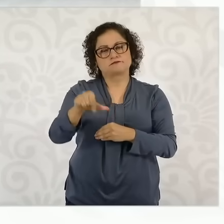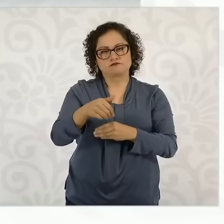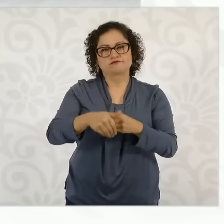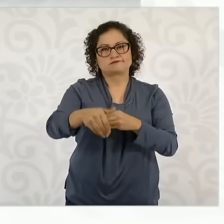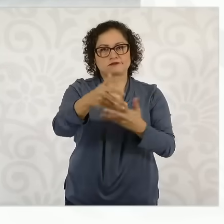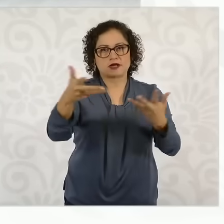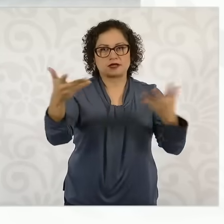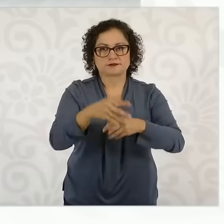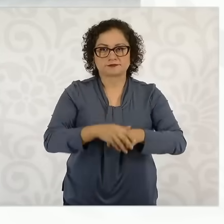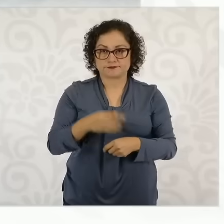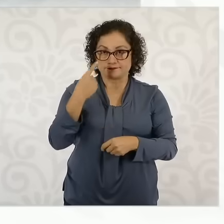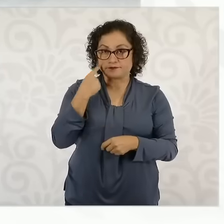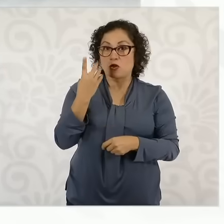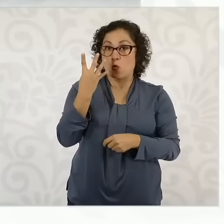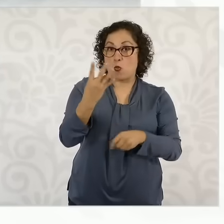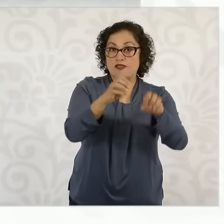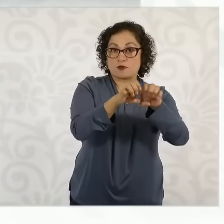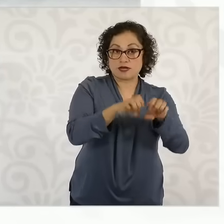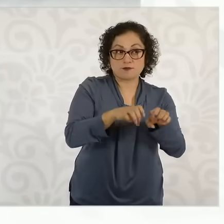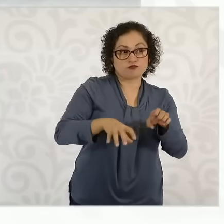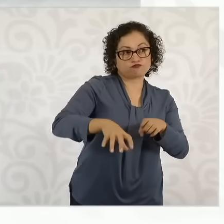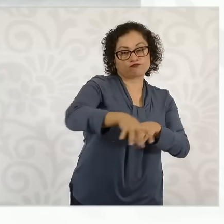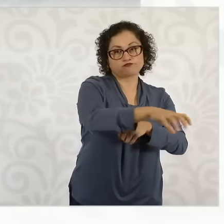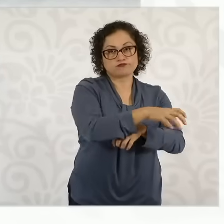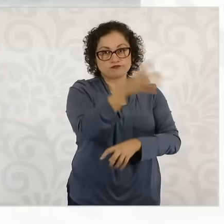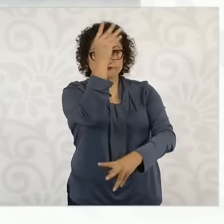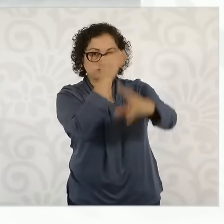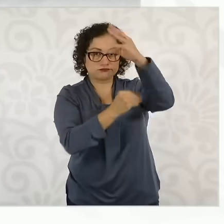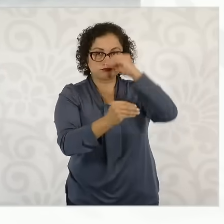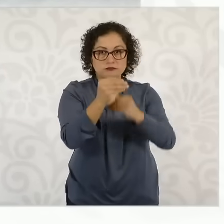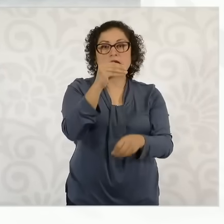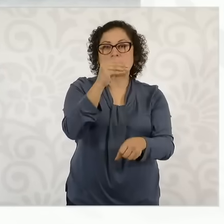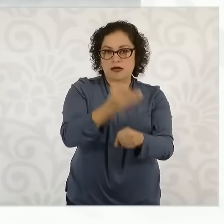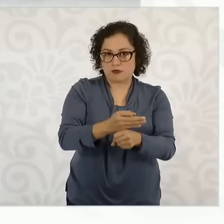tripulaciones que se están adiistrando y aquí destaco dentro de estas tripulaciones tenemos